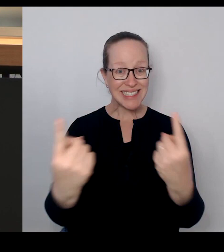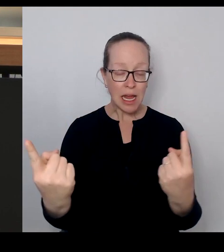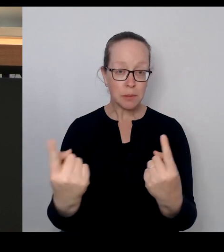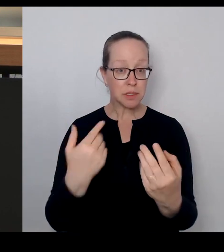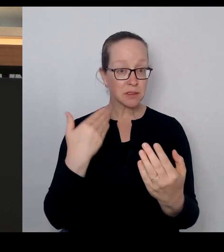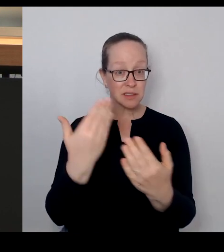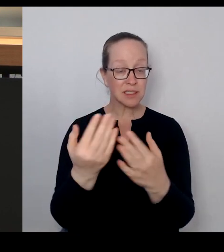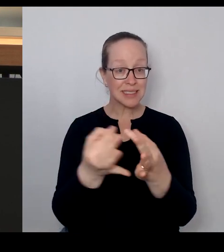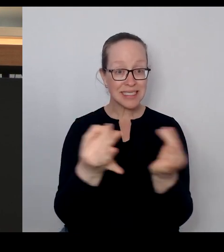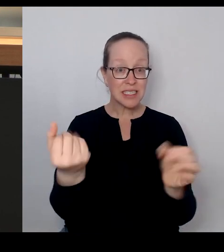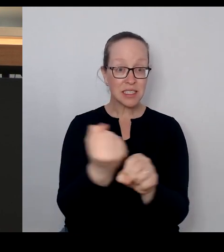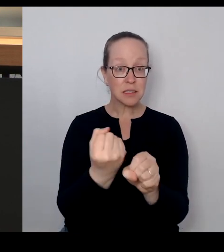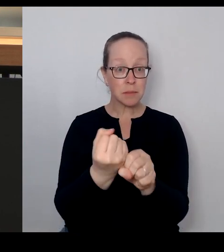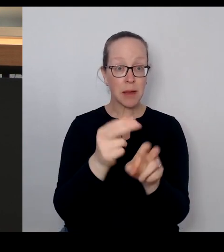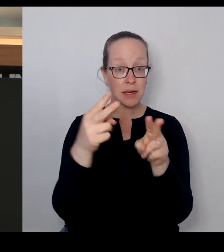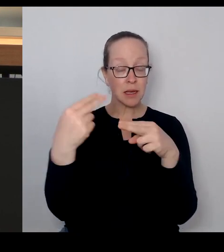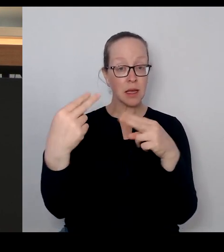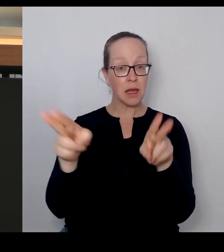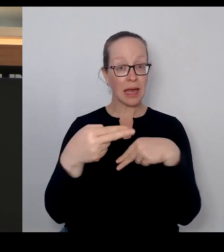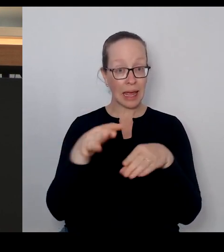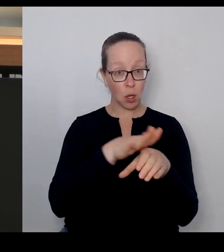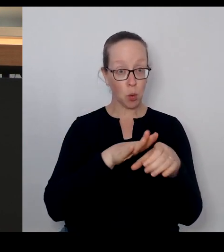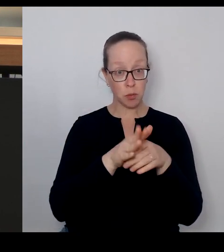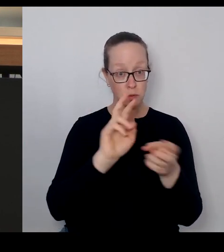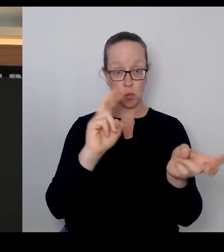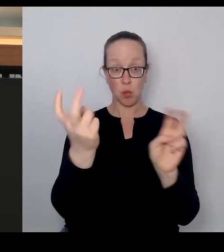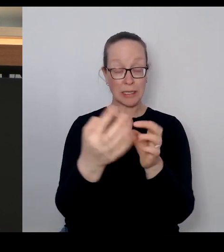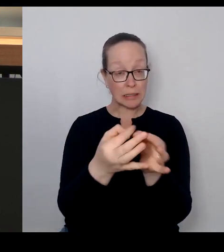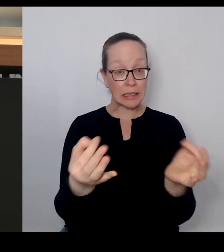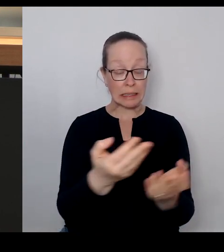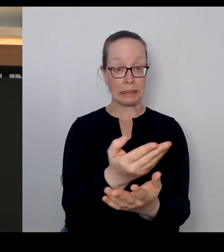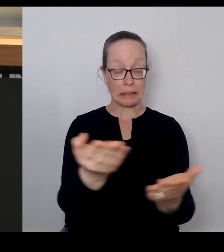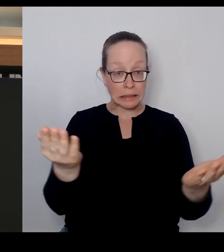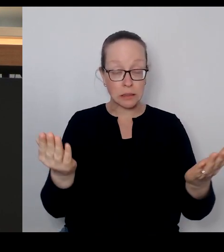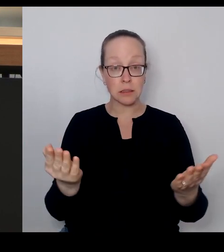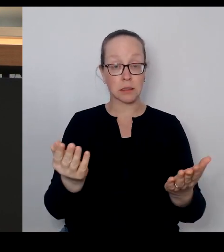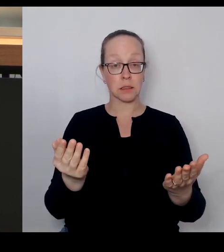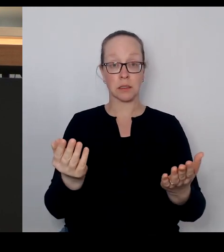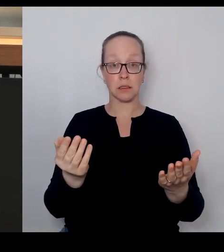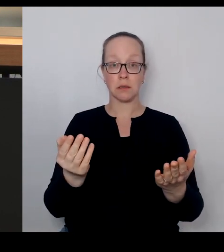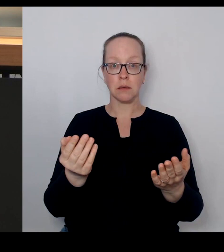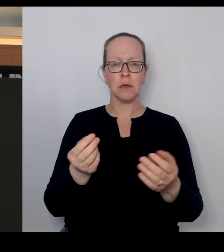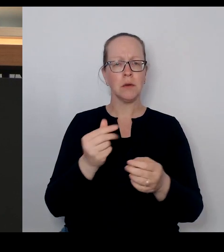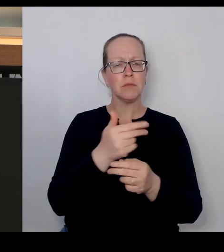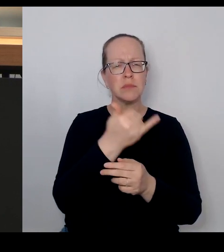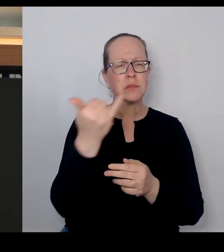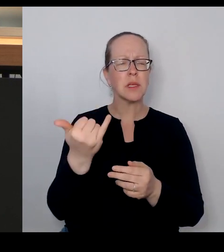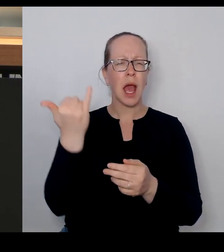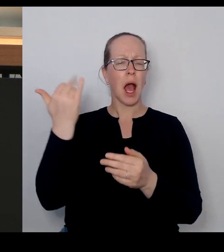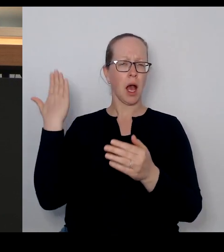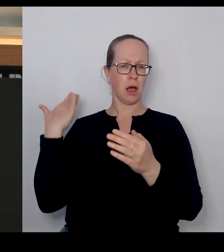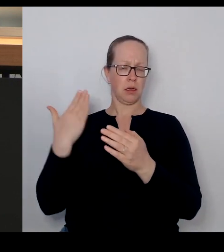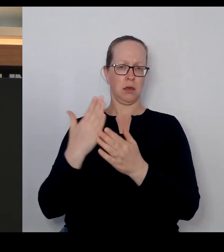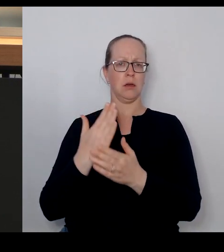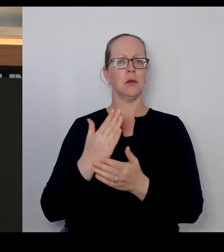Wir hätten eigentlich vor Jahren schon Leute ausbilden müssen, Fachkräfte ausbilden müssen, tausende Menschen einstellen,